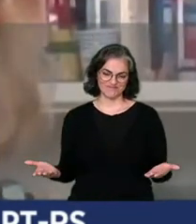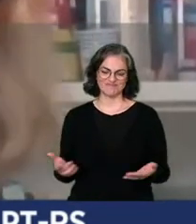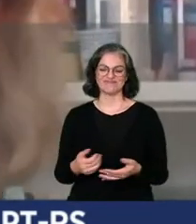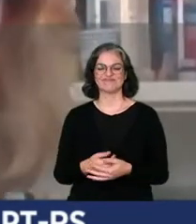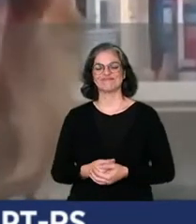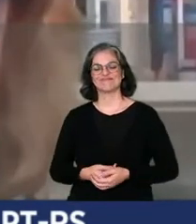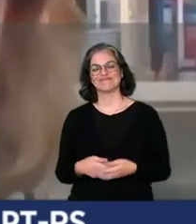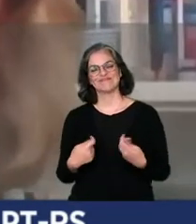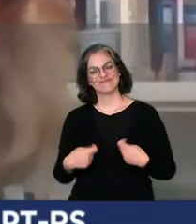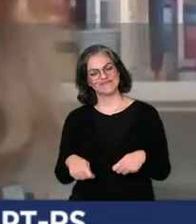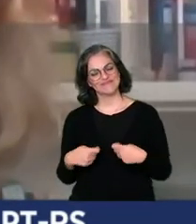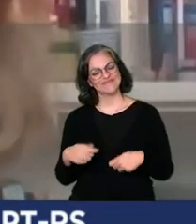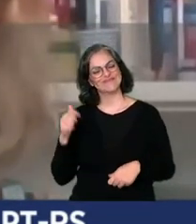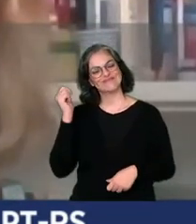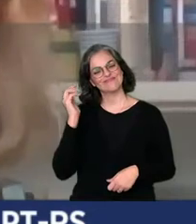PRECISAMOS AFIRMAR UM BRASIL